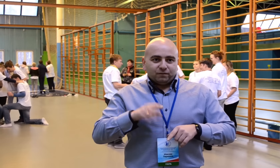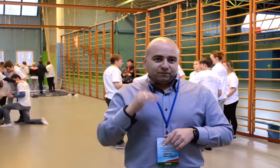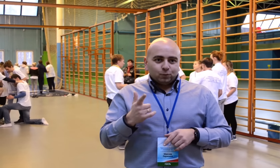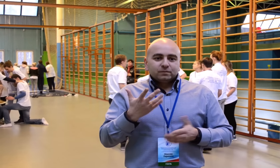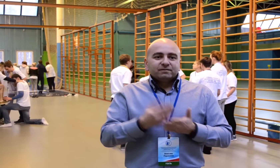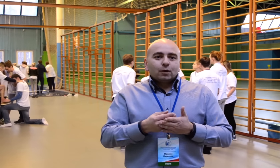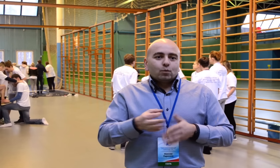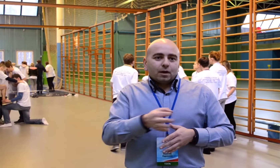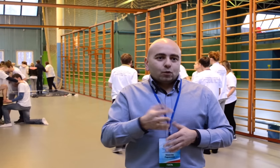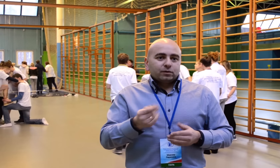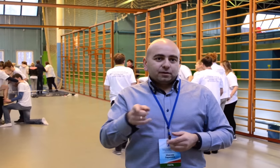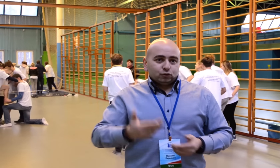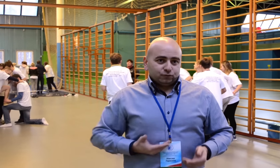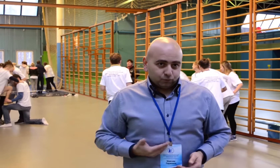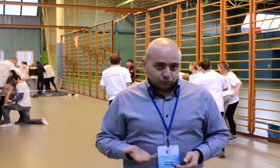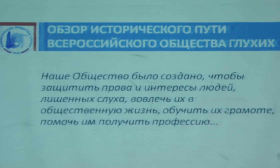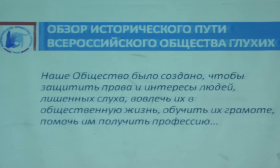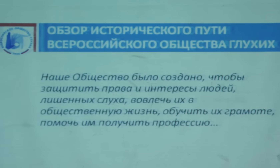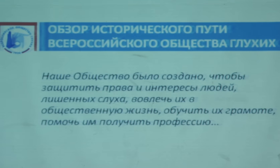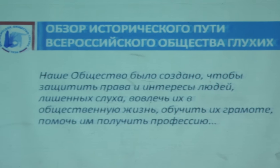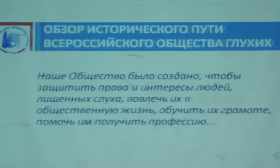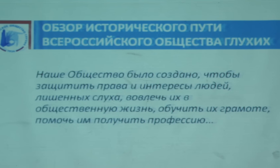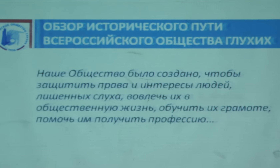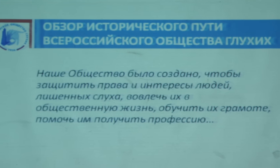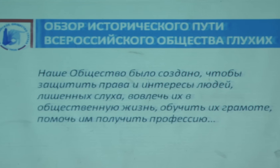глухого общества в том районе, где они живут.